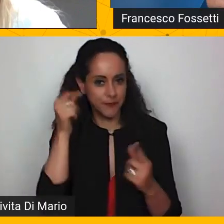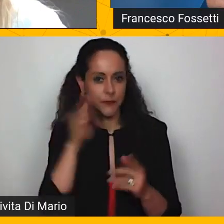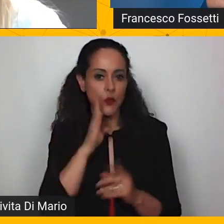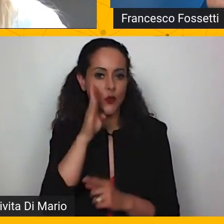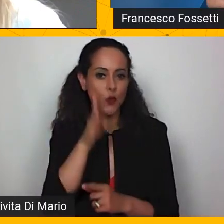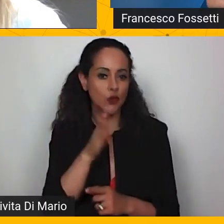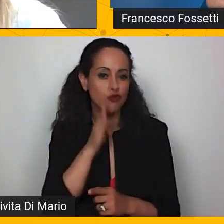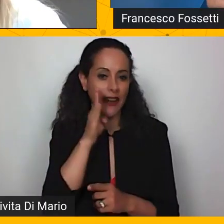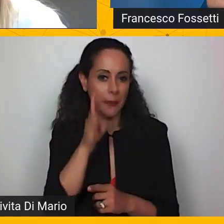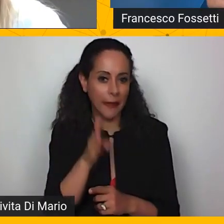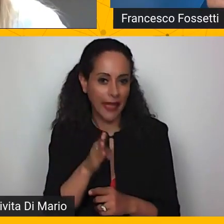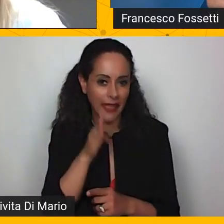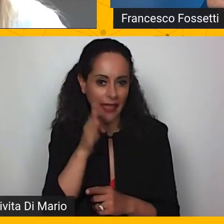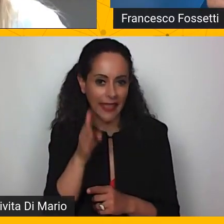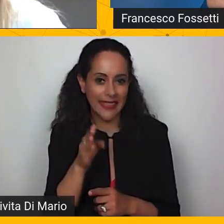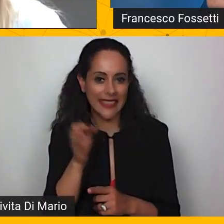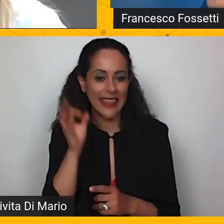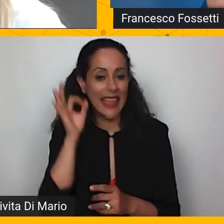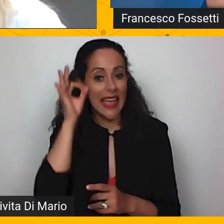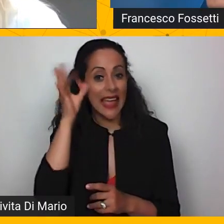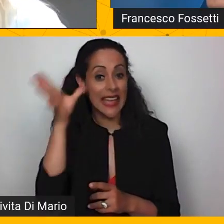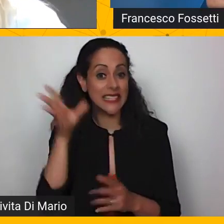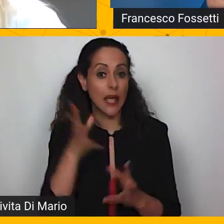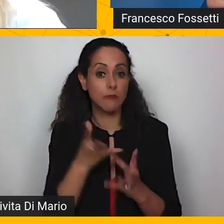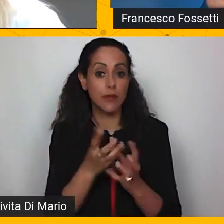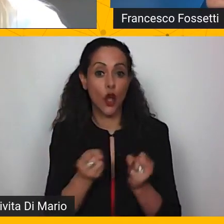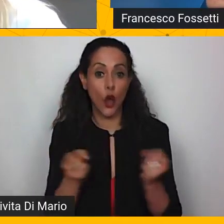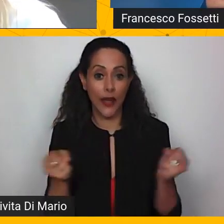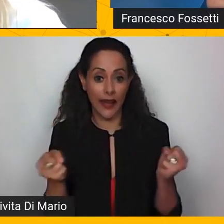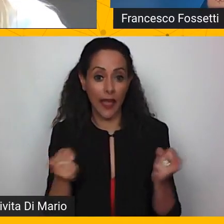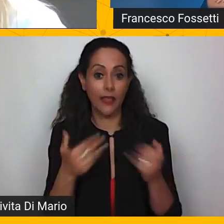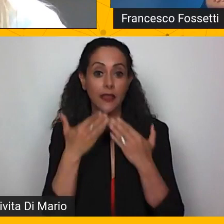tuoi per i tuoi suggerimenti